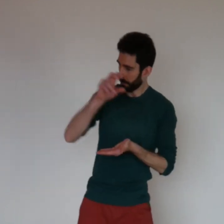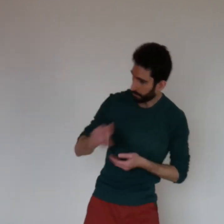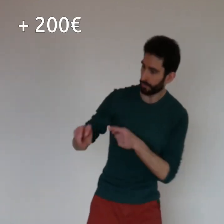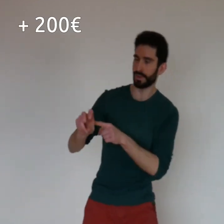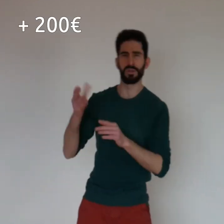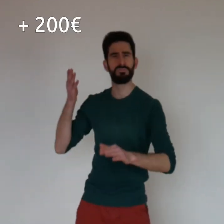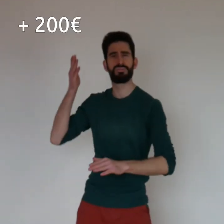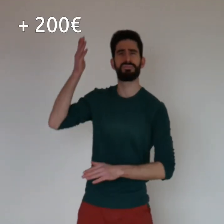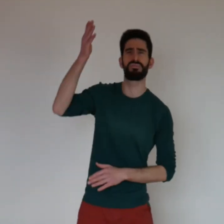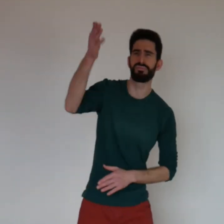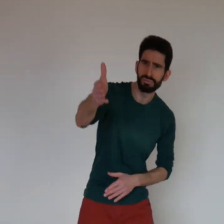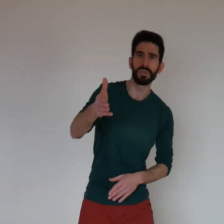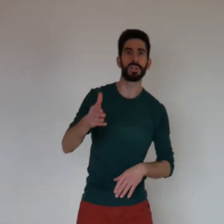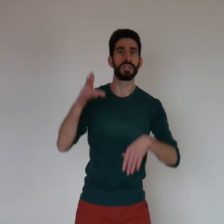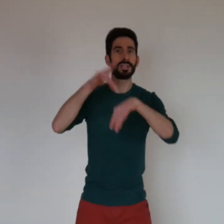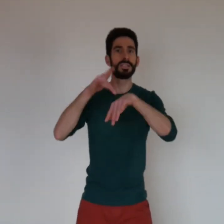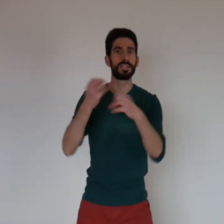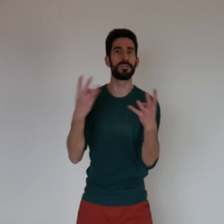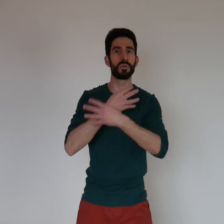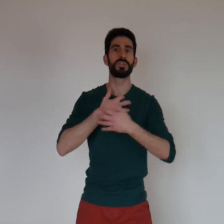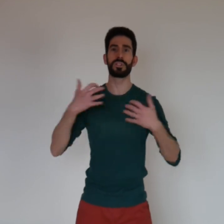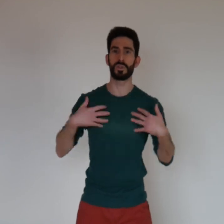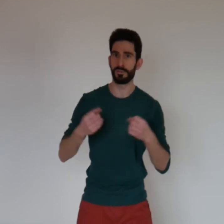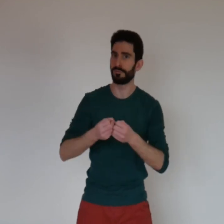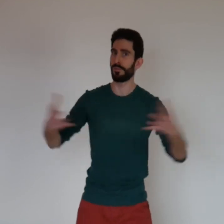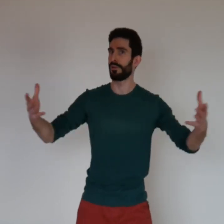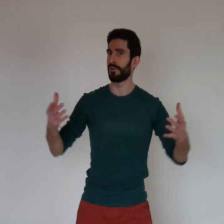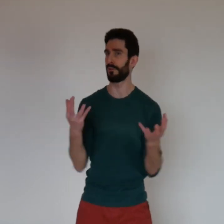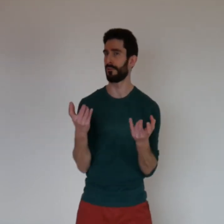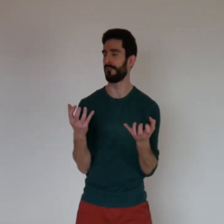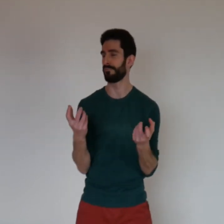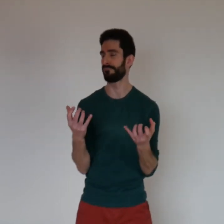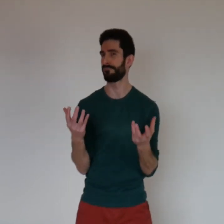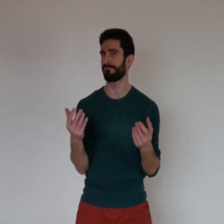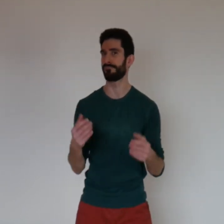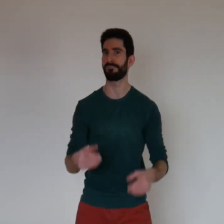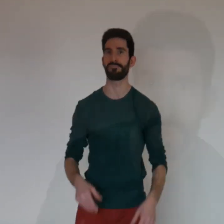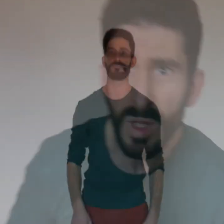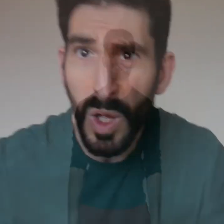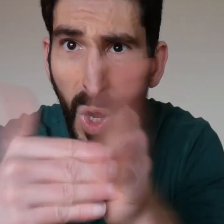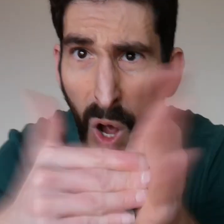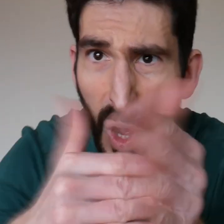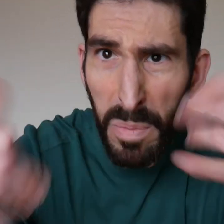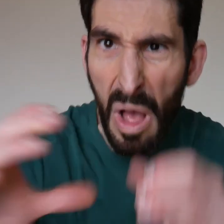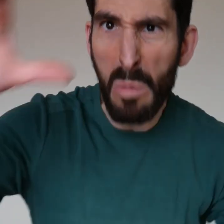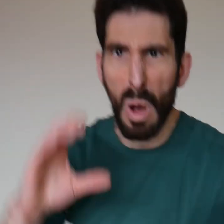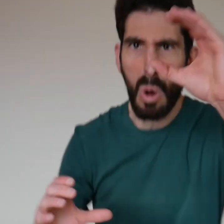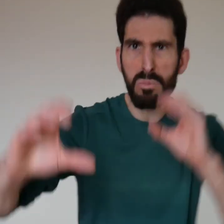L'argent en plus sera utile pour le développement du futur site de ViruScience. Encore, c'est pas fini ?!